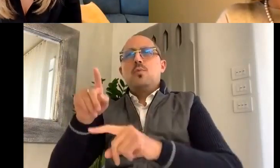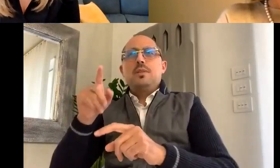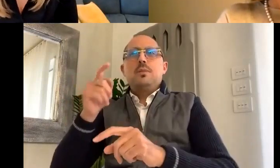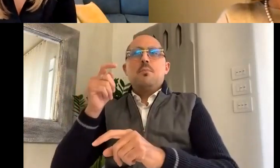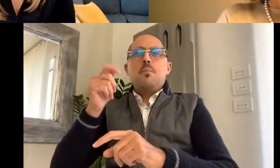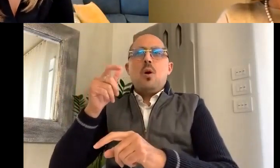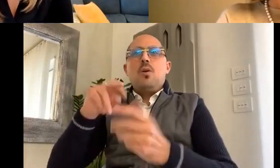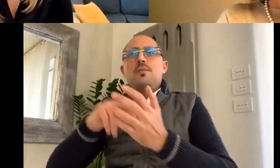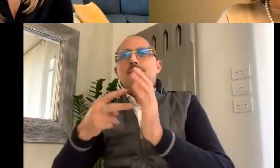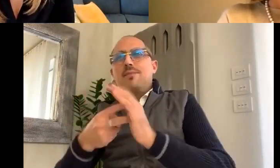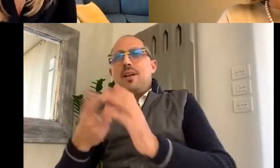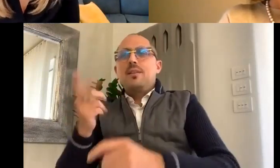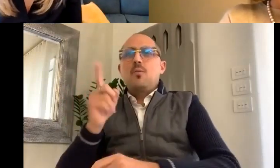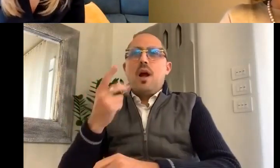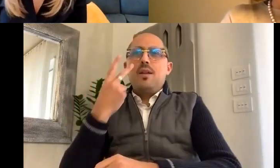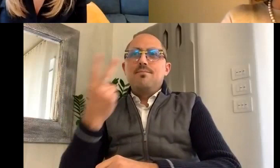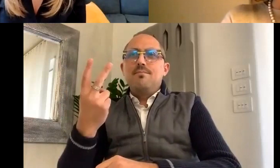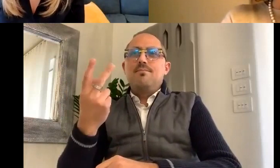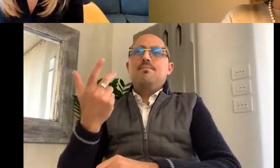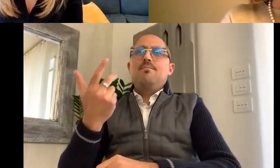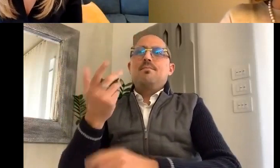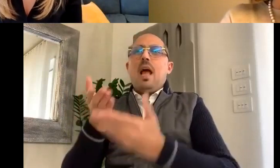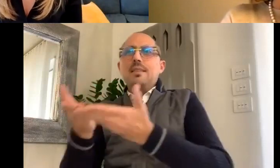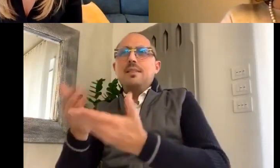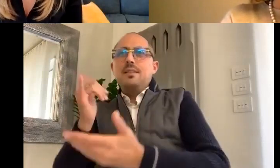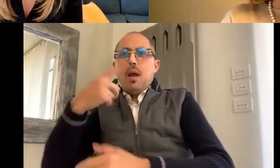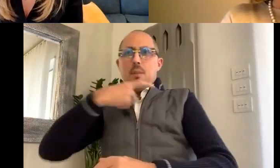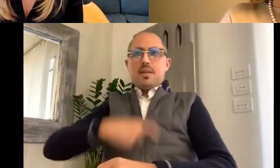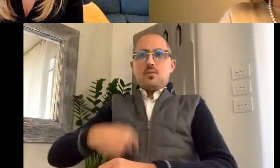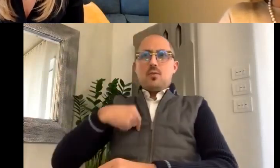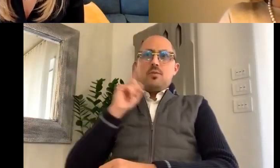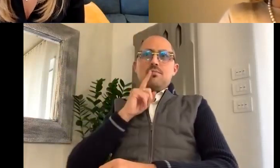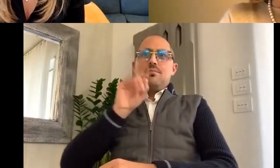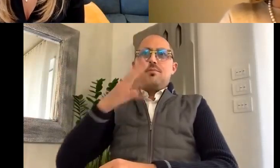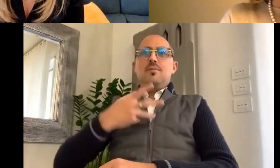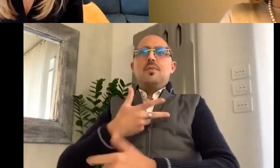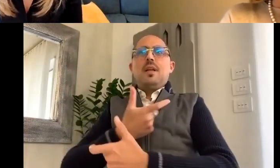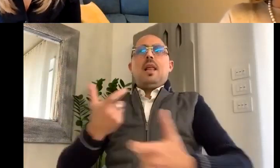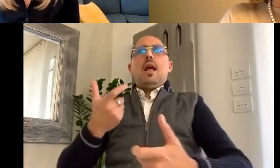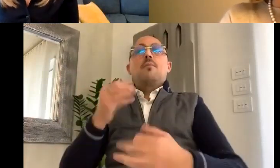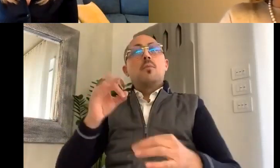la circolare dell'Inps, alcuni tecnicamente hanno difficoltà perché la